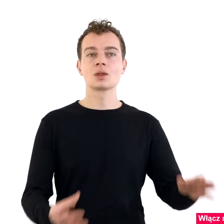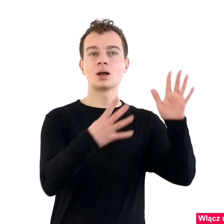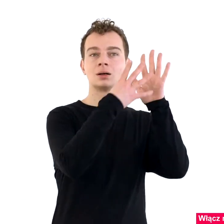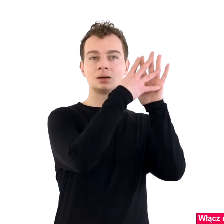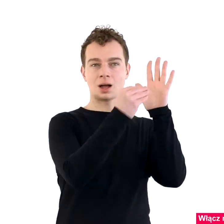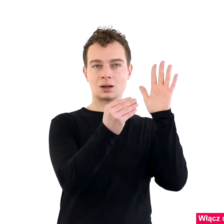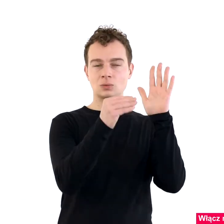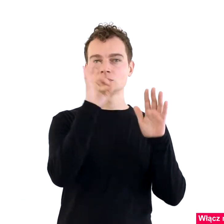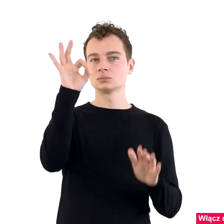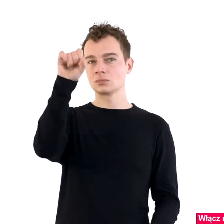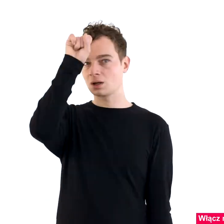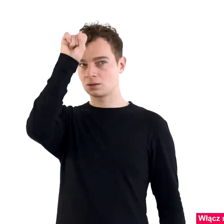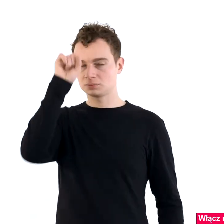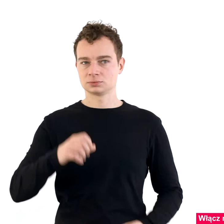Kanon egipski